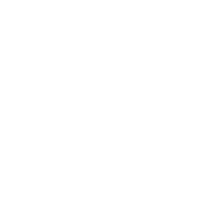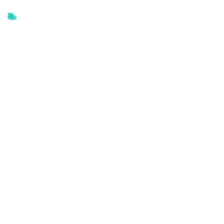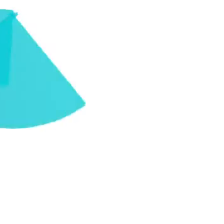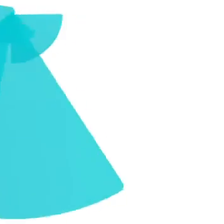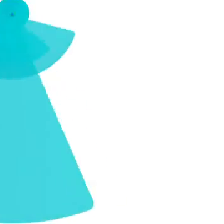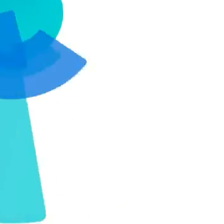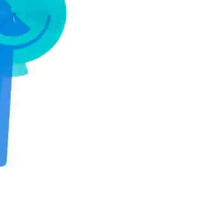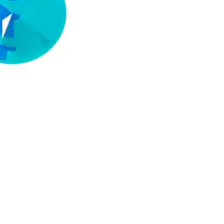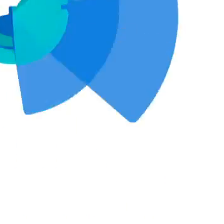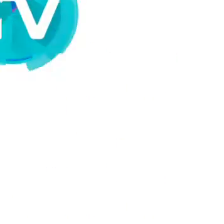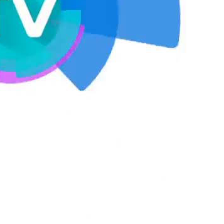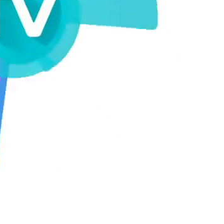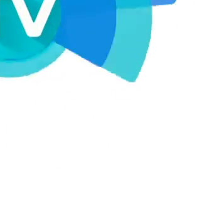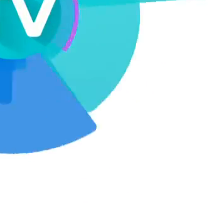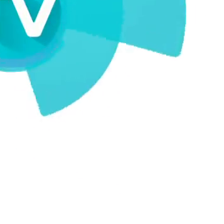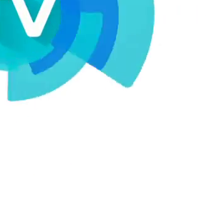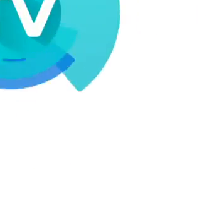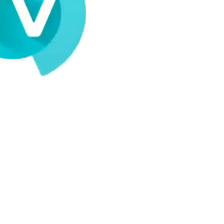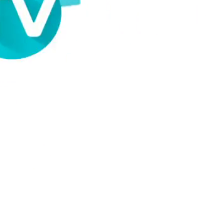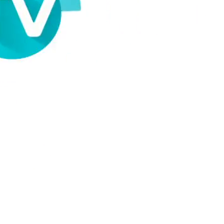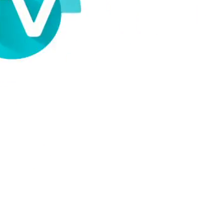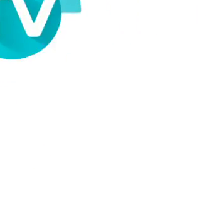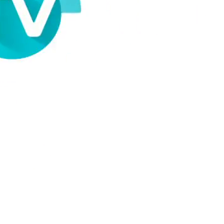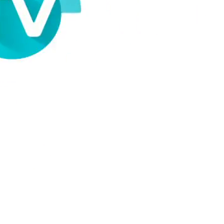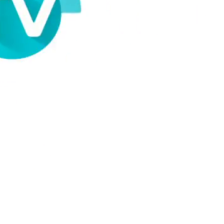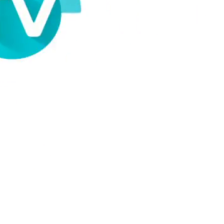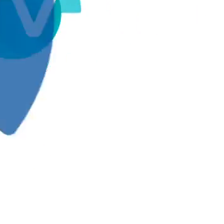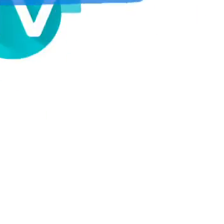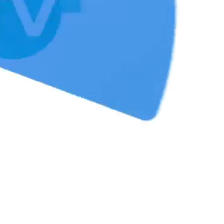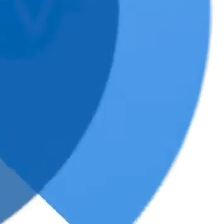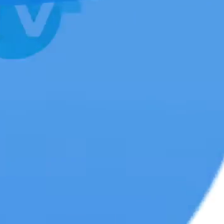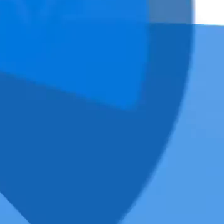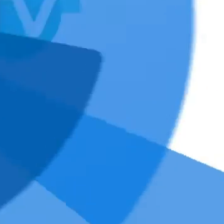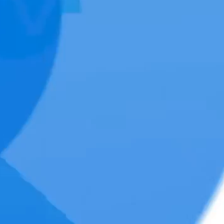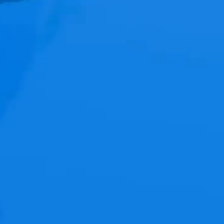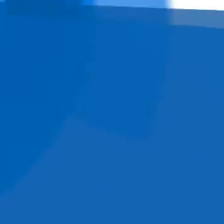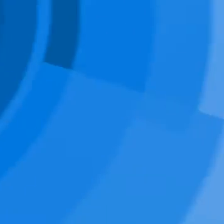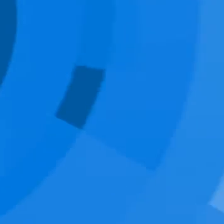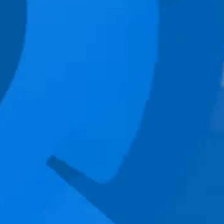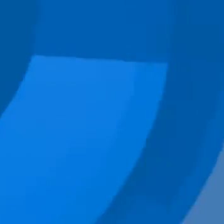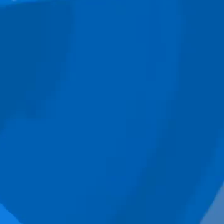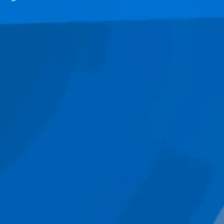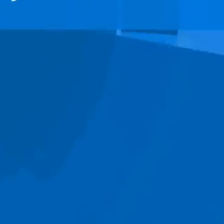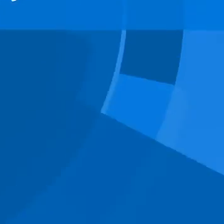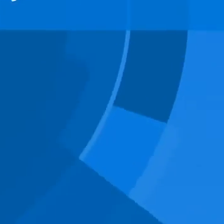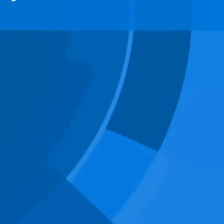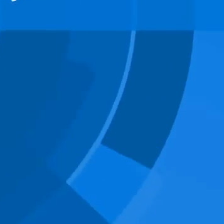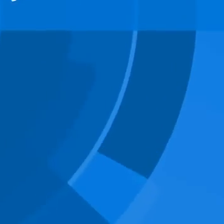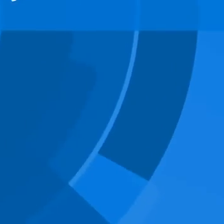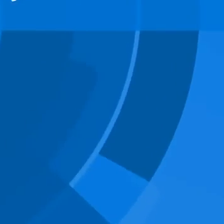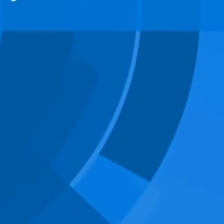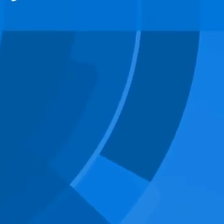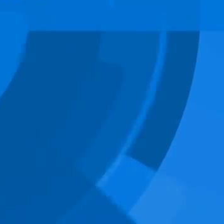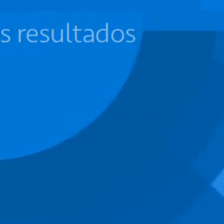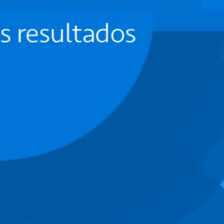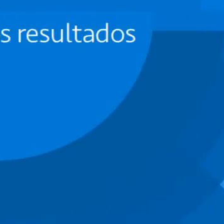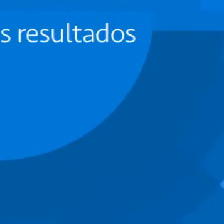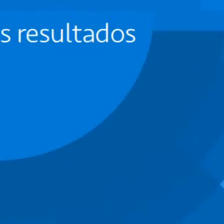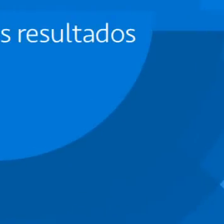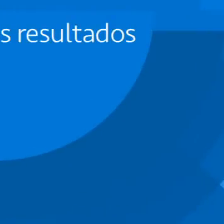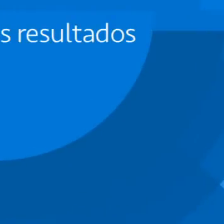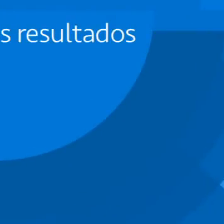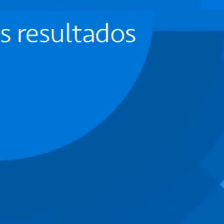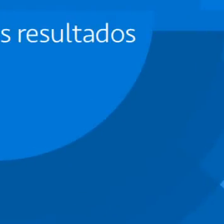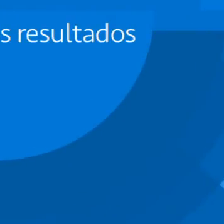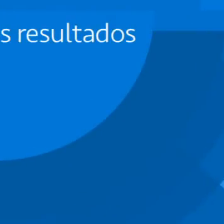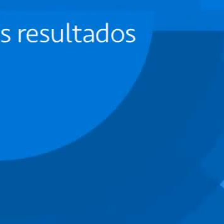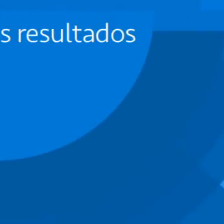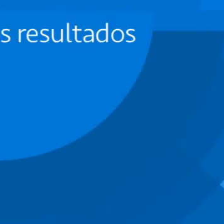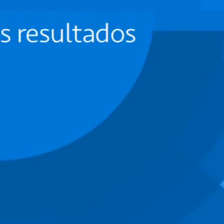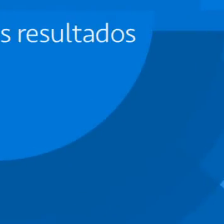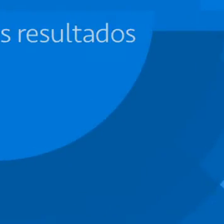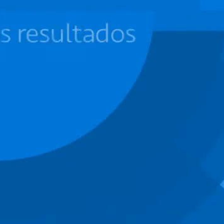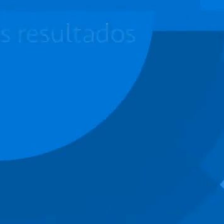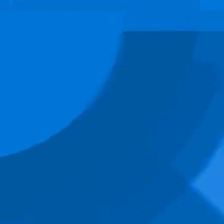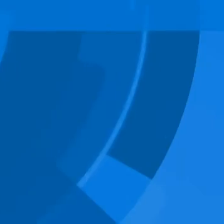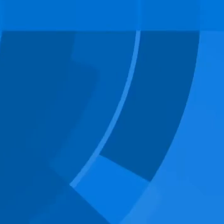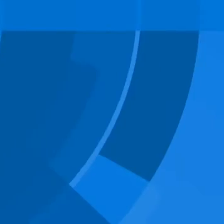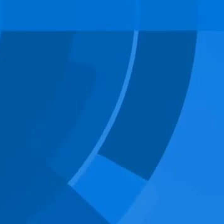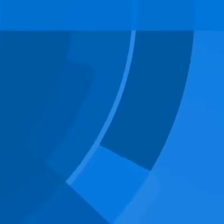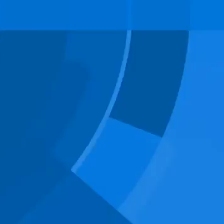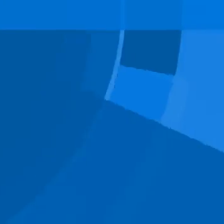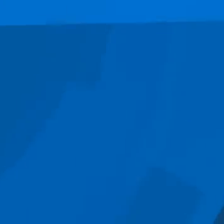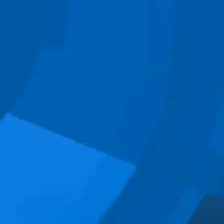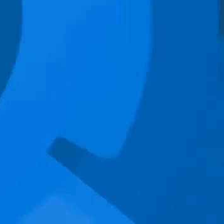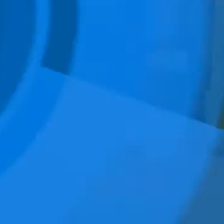[MÚSICA]